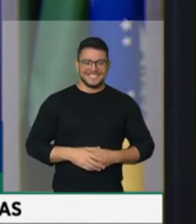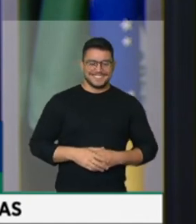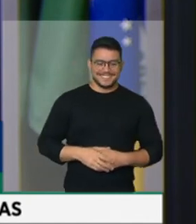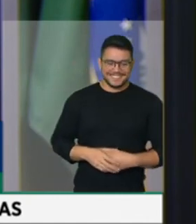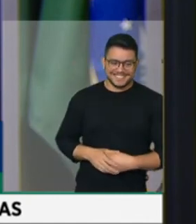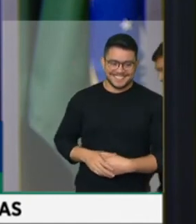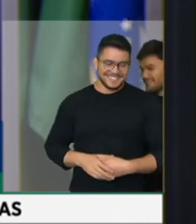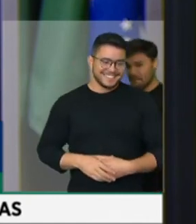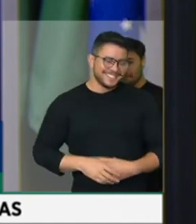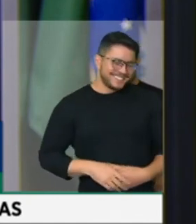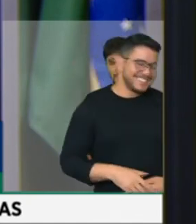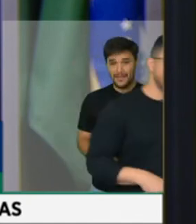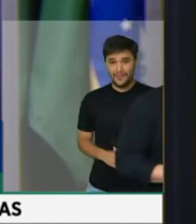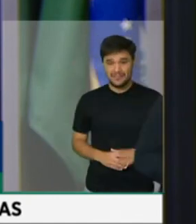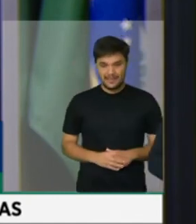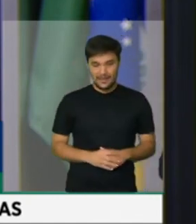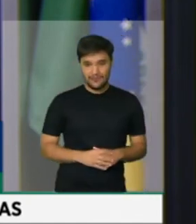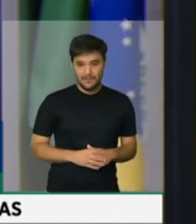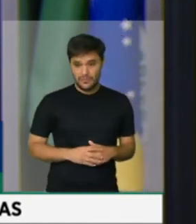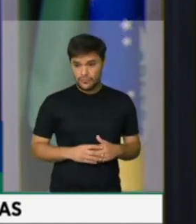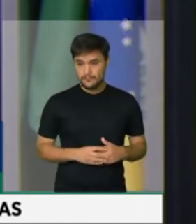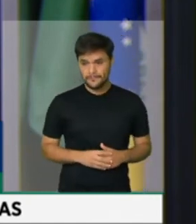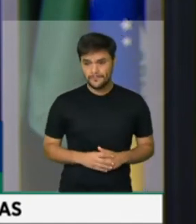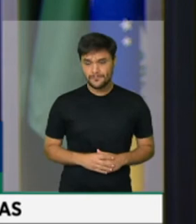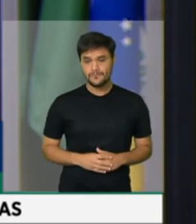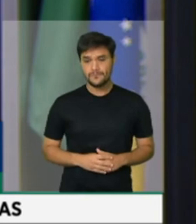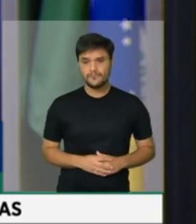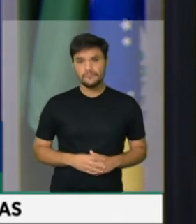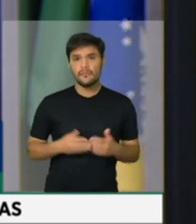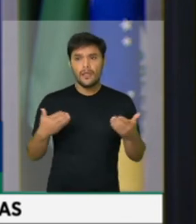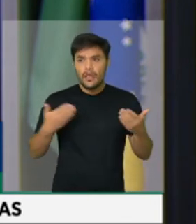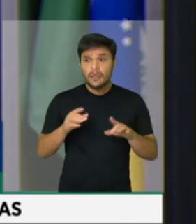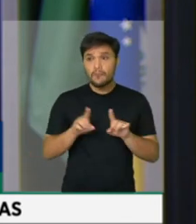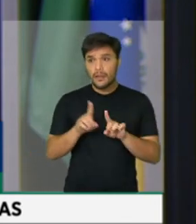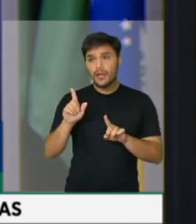ASSIM REDIRECIONAR PARA OS PEQUENOS E MÉDIOS CONSUMIDORES E NÃO PARA OS ELETRO INTENSIVOS, COMO NA